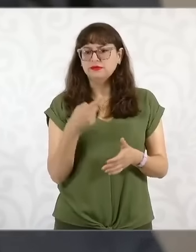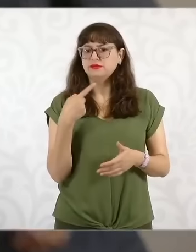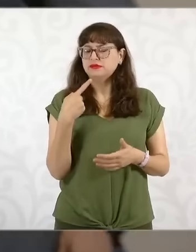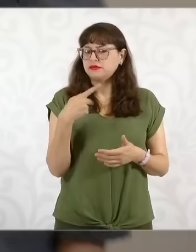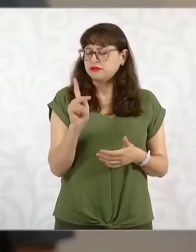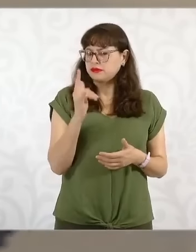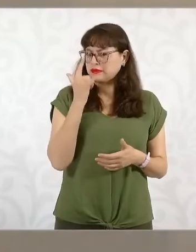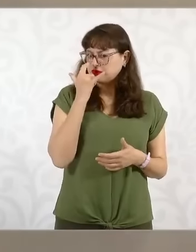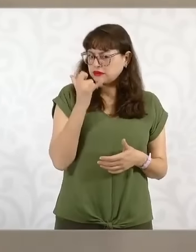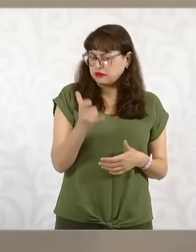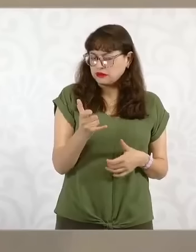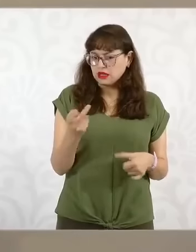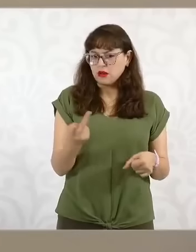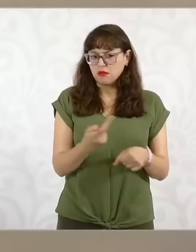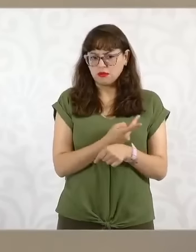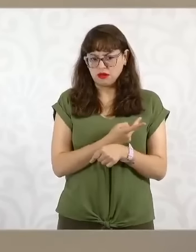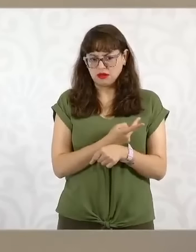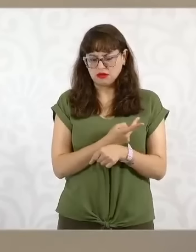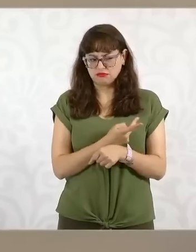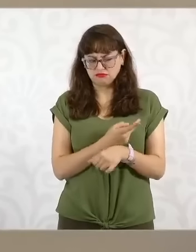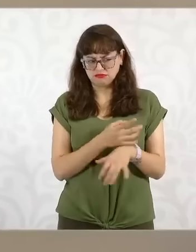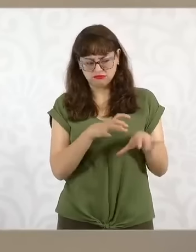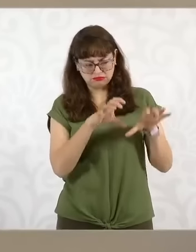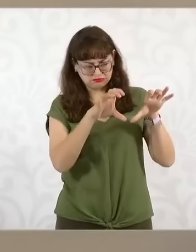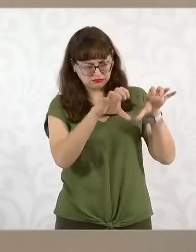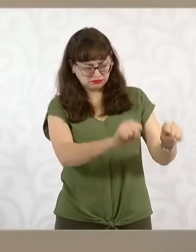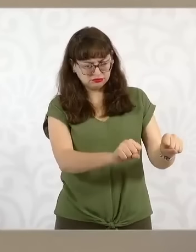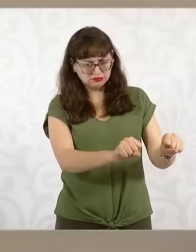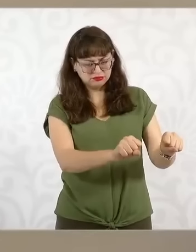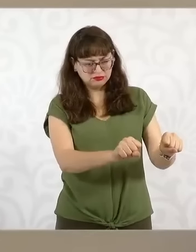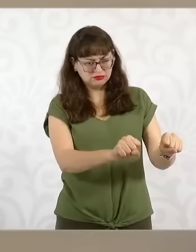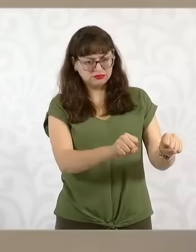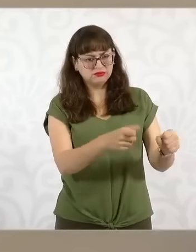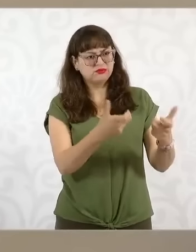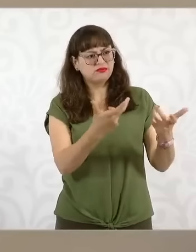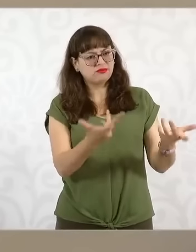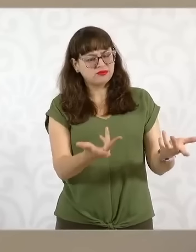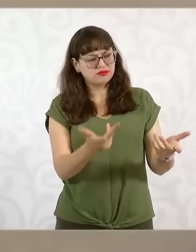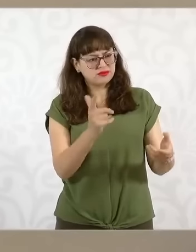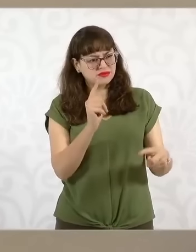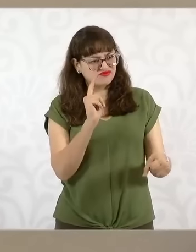todo la el aseguramiento porque primeros indicios indican las autoridades, sobre todo locales